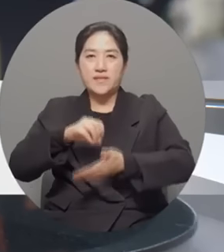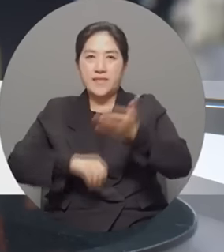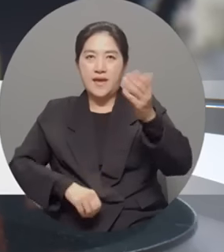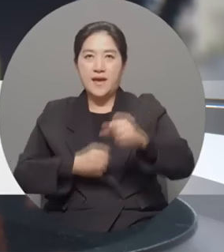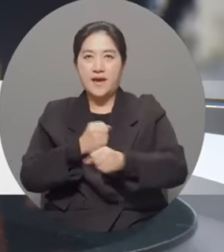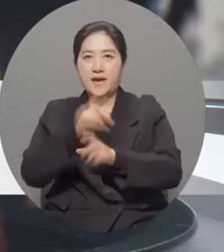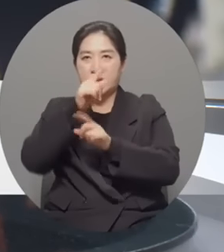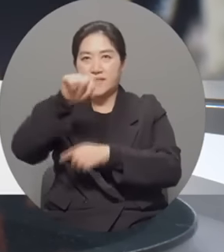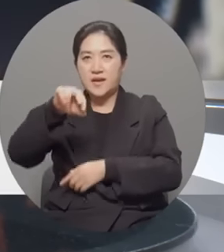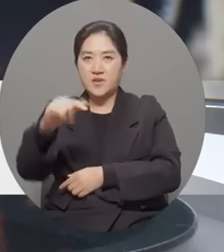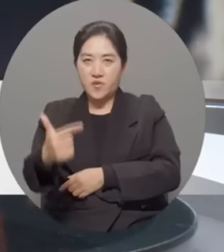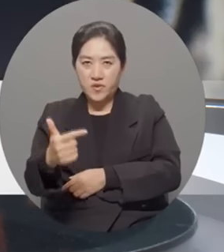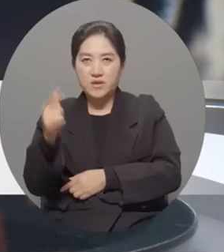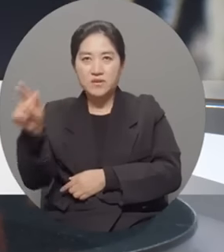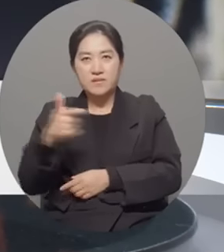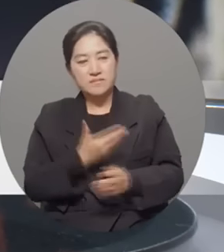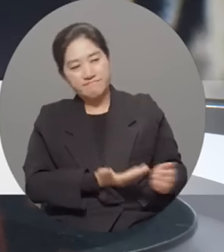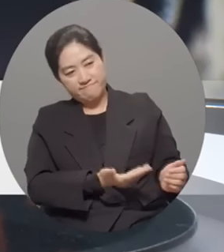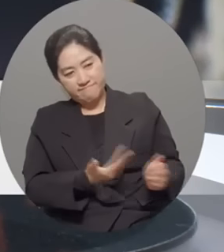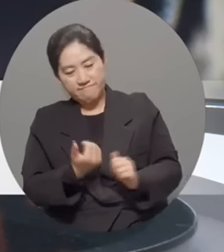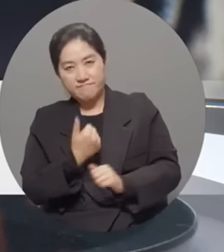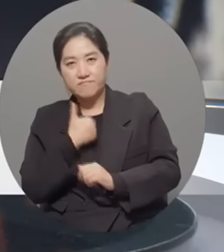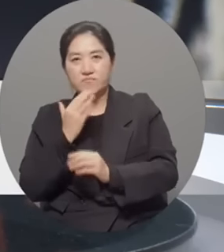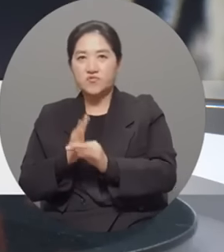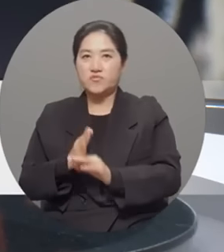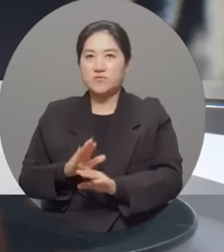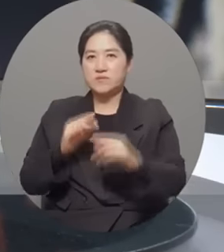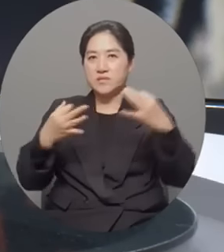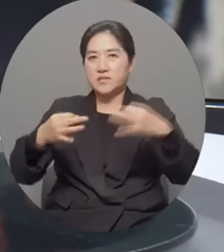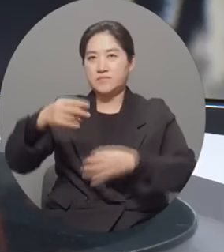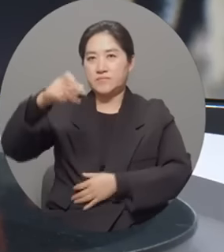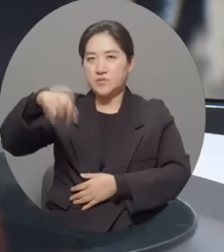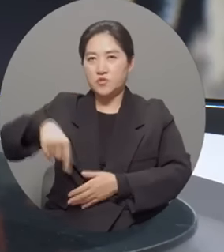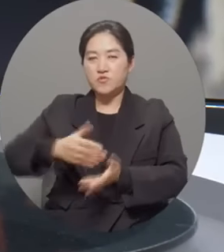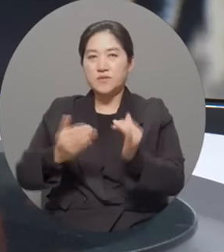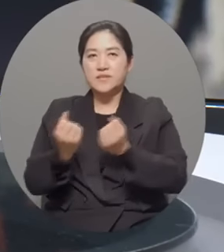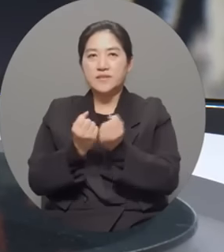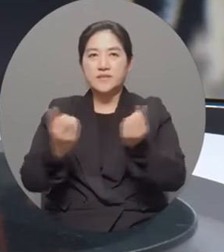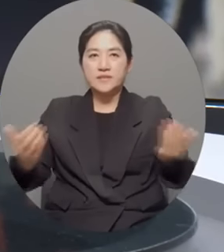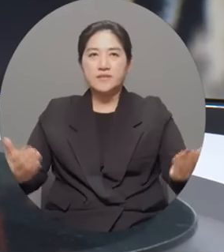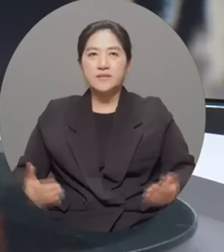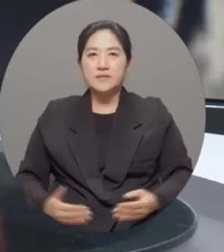모레 탈당을 예고한 이낙연 전 대표가 이들에게 손을 내밀고 있습니다.